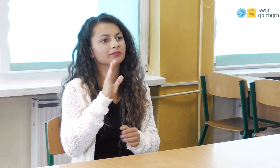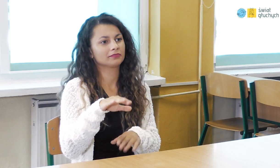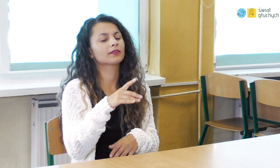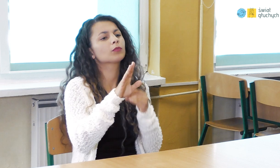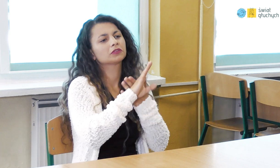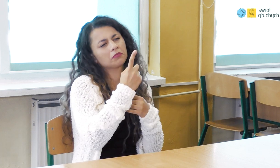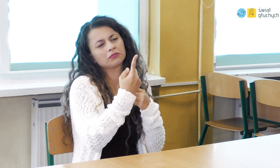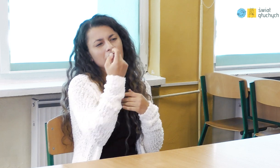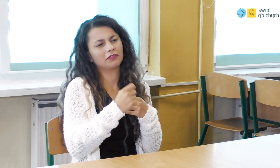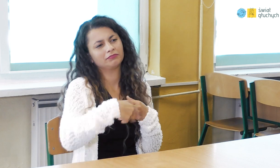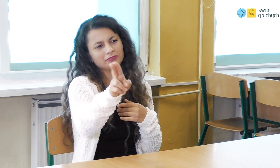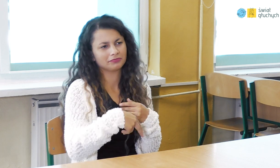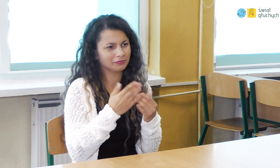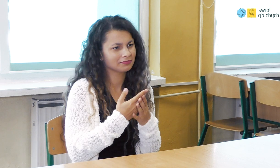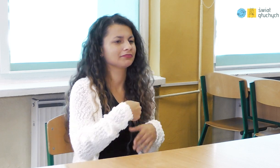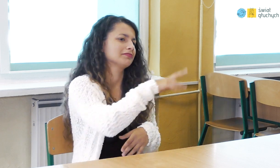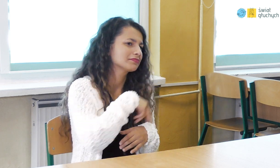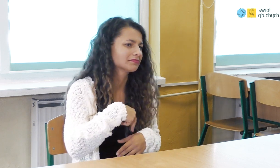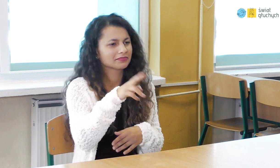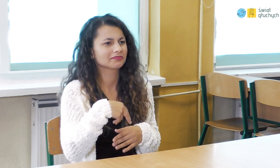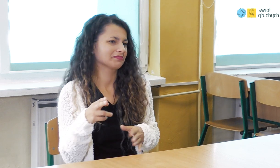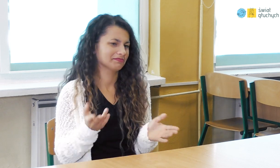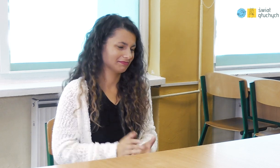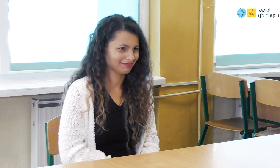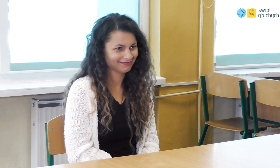Wyjścia do muzeów były jednodniowe.